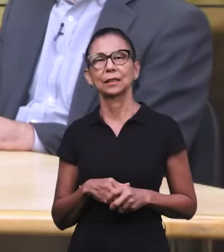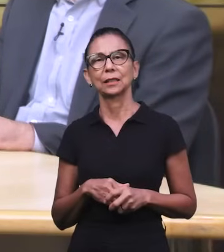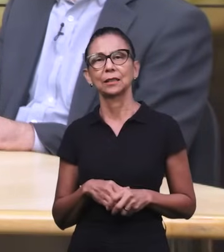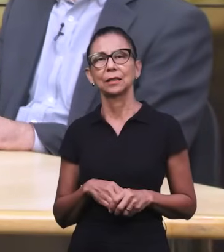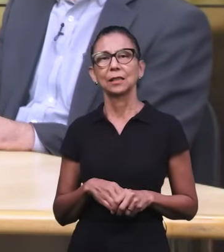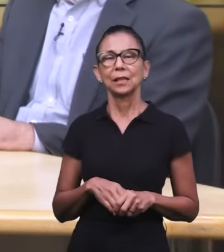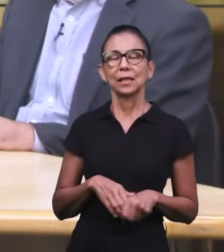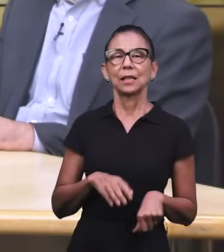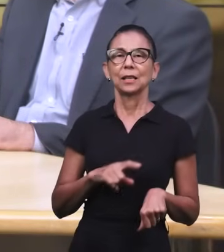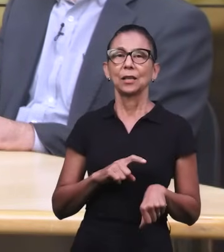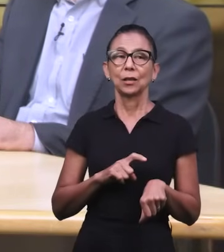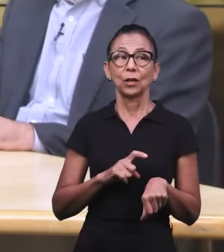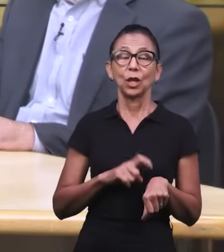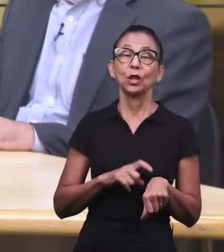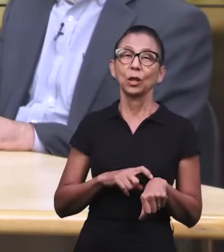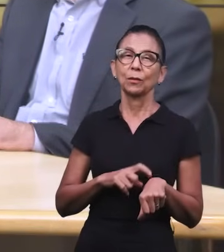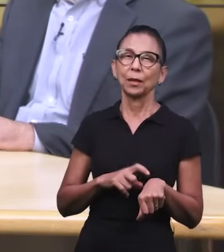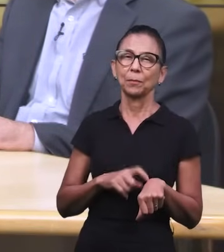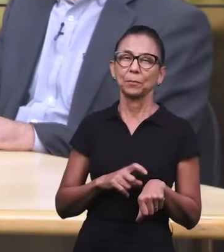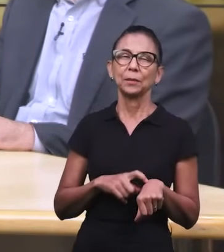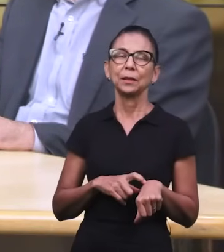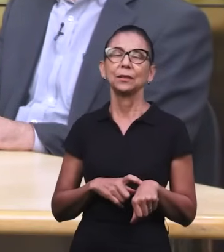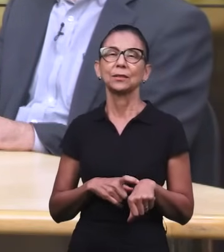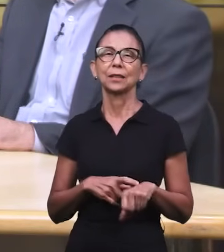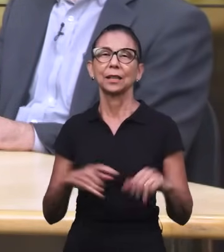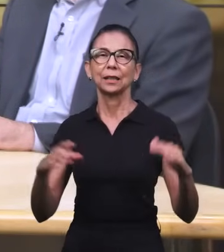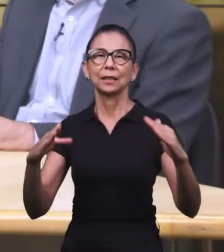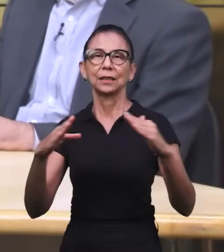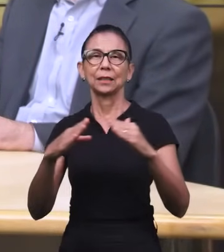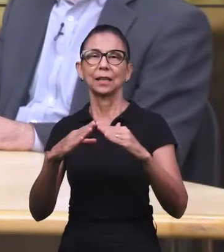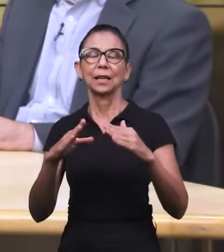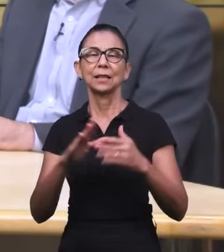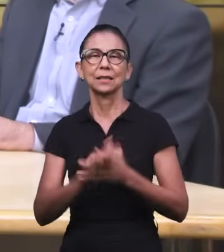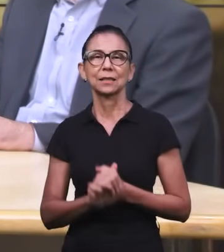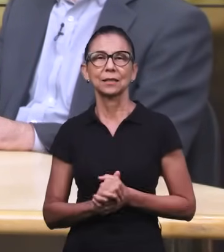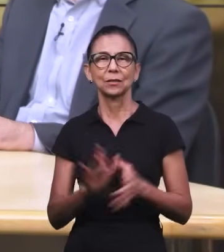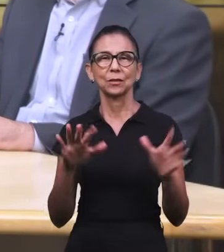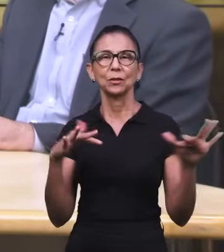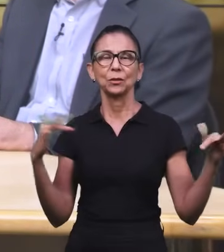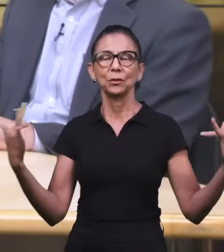as minhas filhas os meus genros meus netos nós sentarmos hoje numa mesma mesa juntamente com a